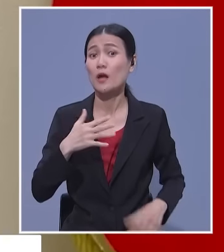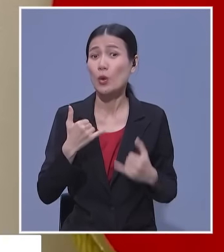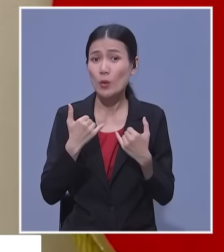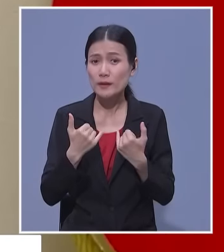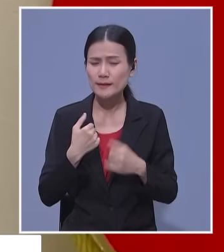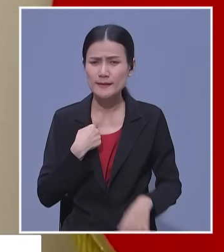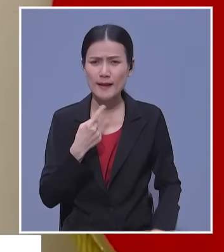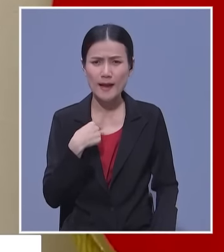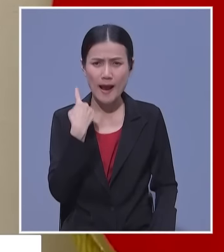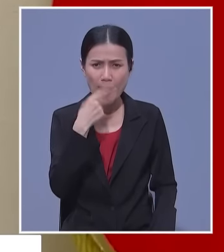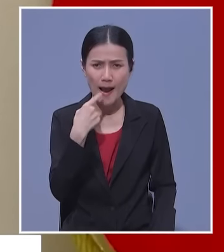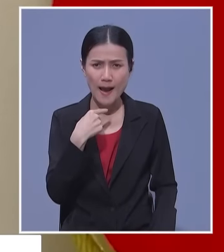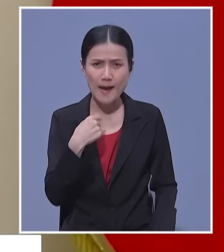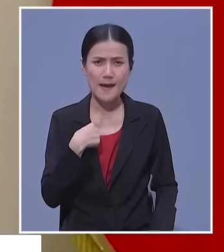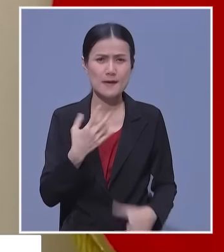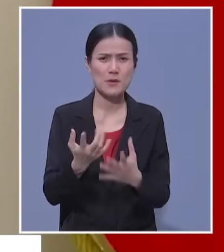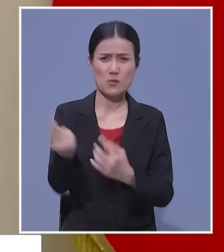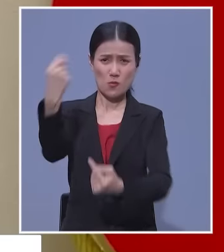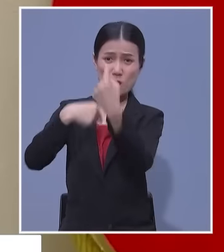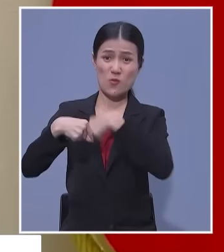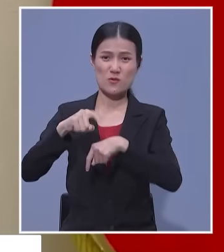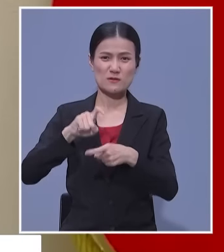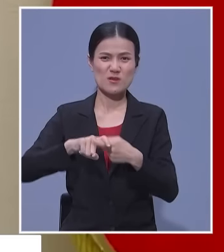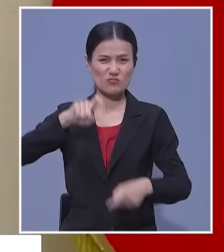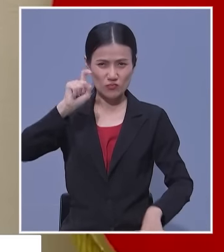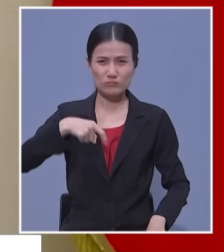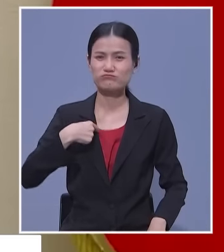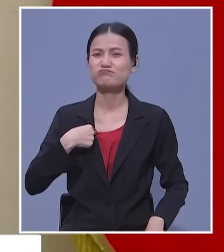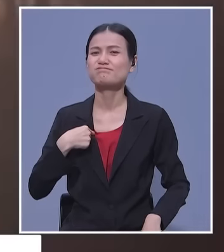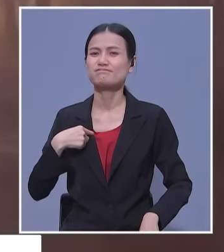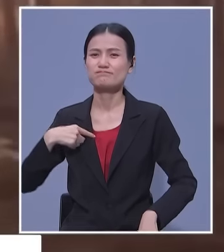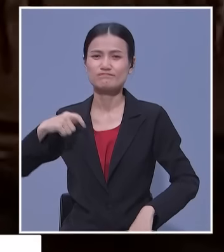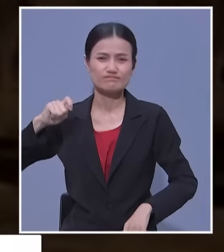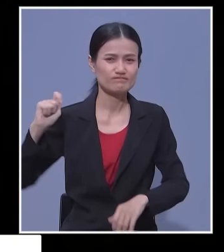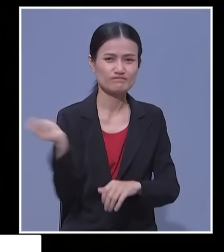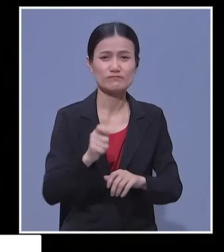แดนรัสเซียจะต้องถูกลงโทษอย่างหนักเบื้อง ต้นเอกอาขราชทูตรัสเซียประจำสหรัฐไม่ได้